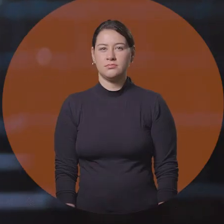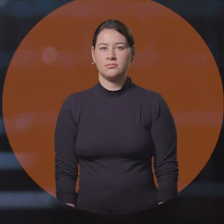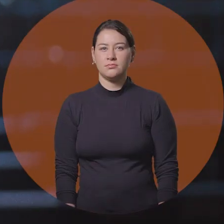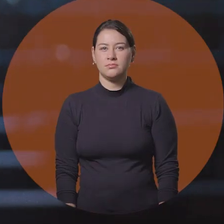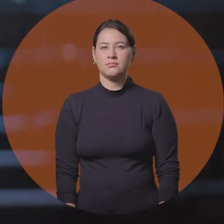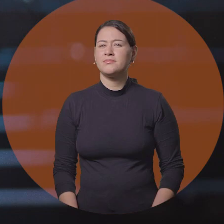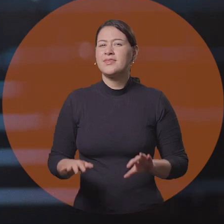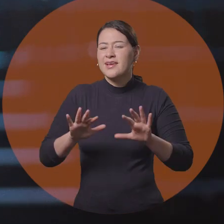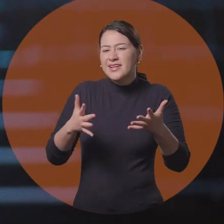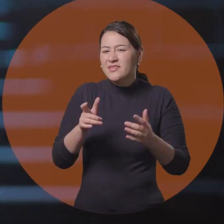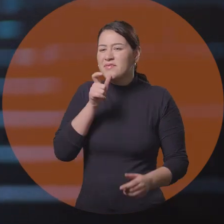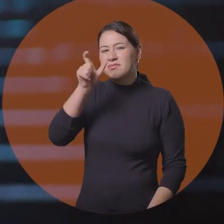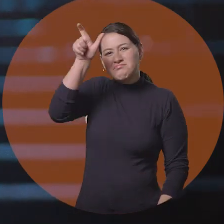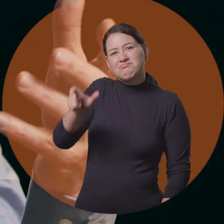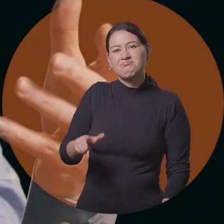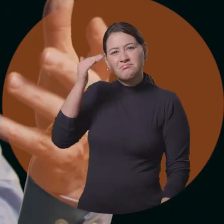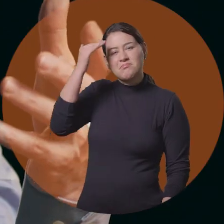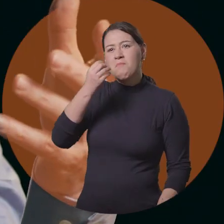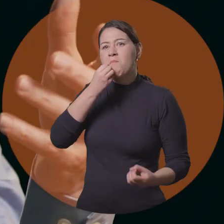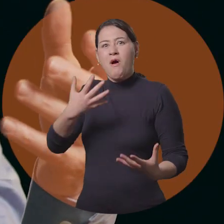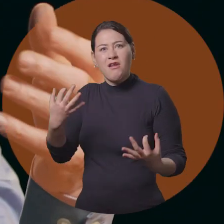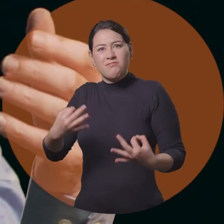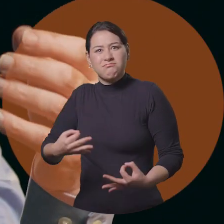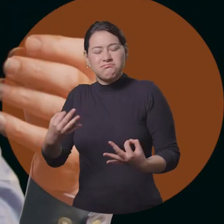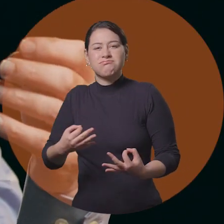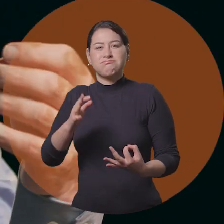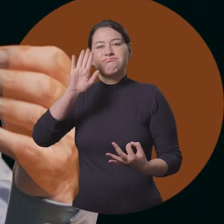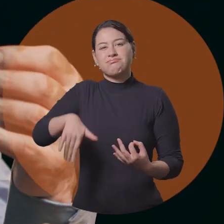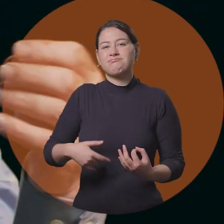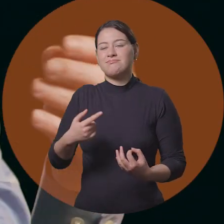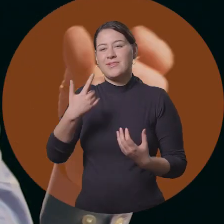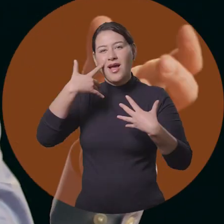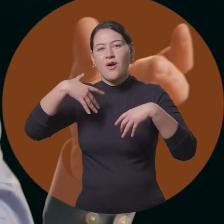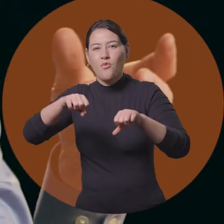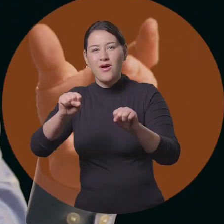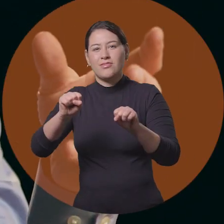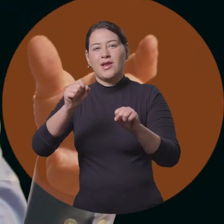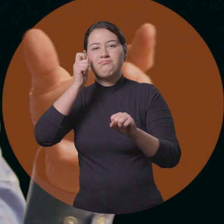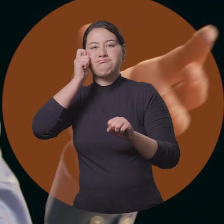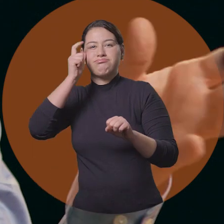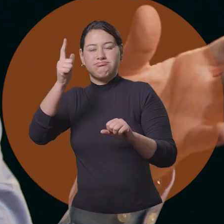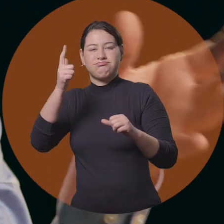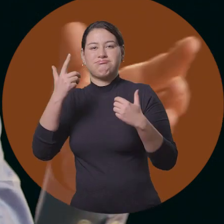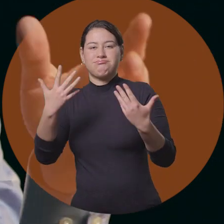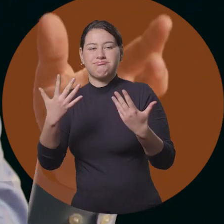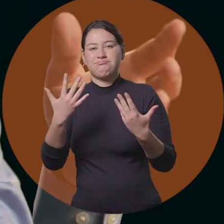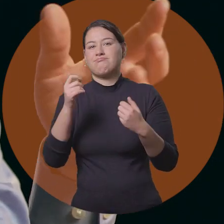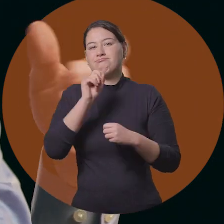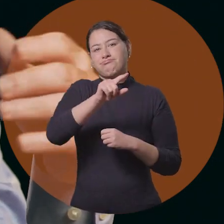¿Qué es un gran docente? Y bueno, es el que sabe encontrar cada talento de cada uno.